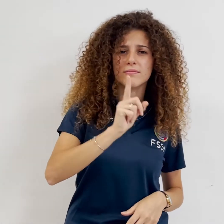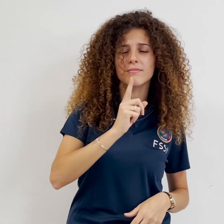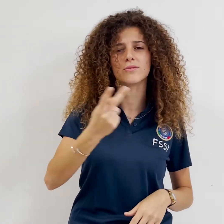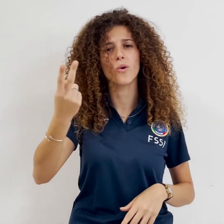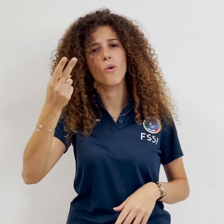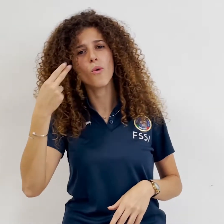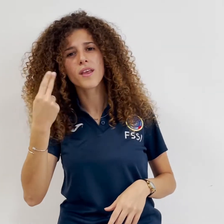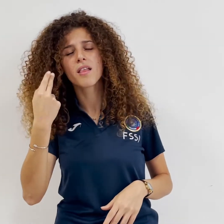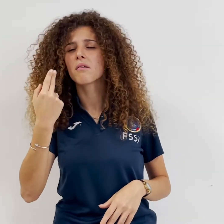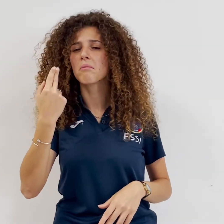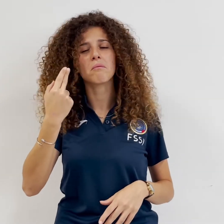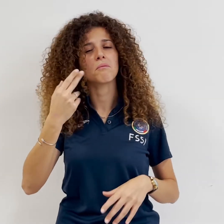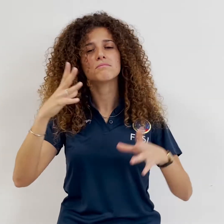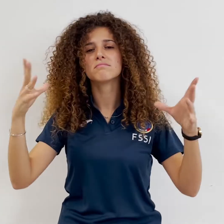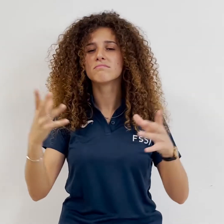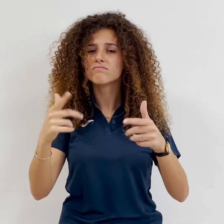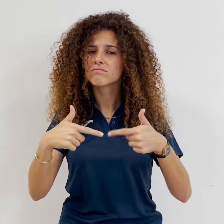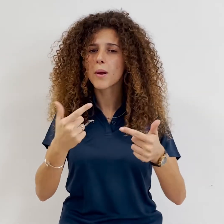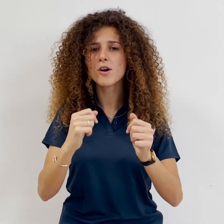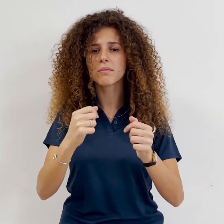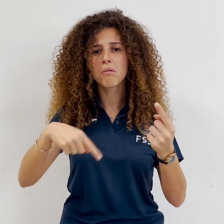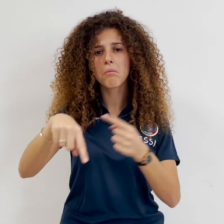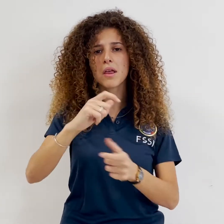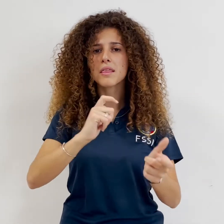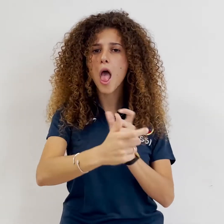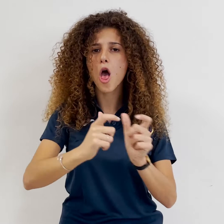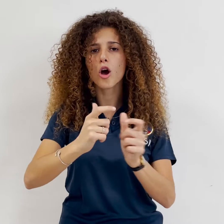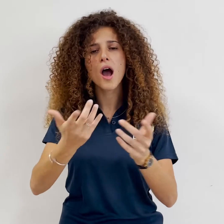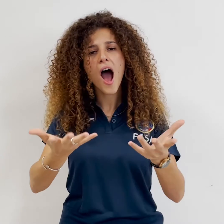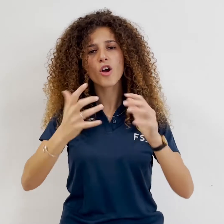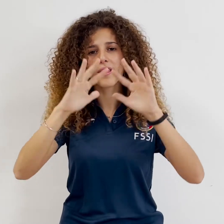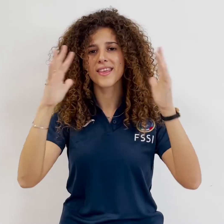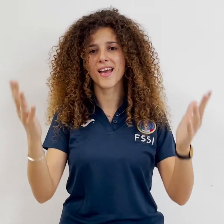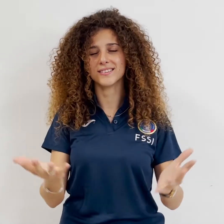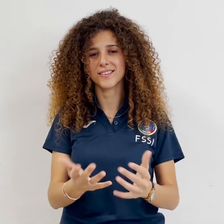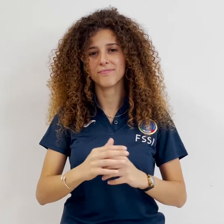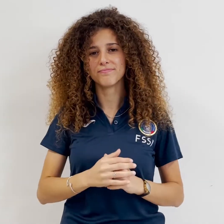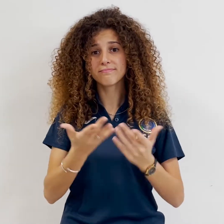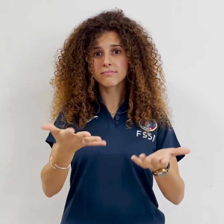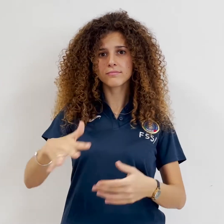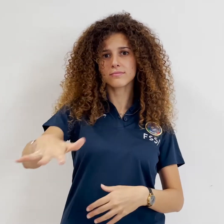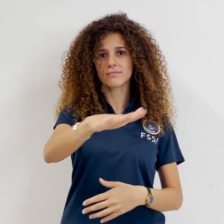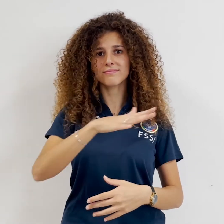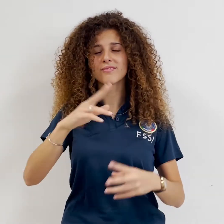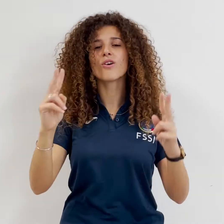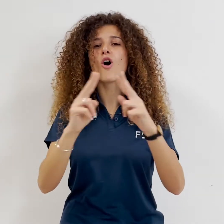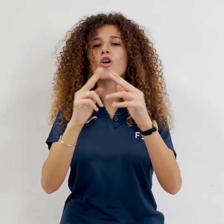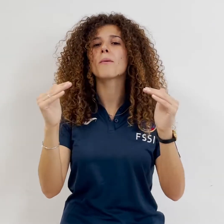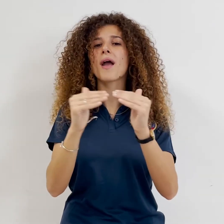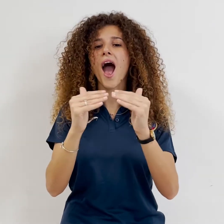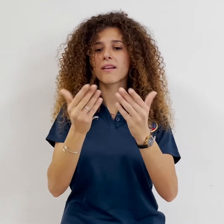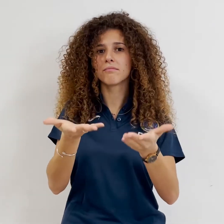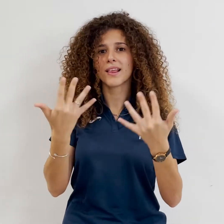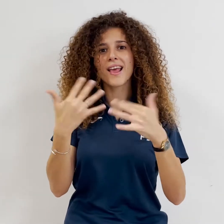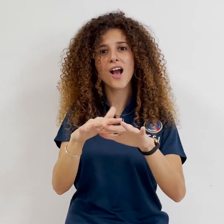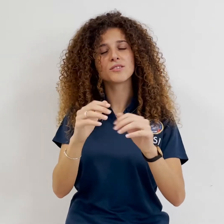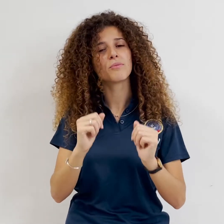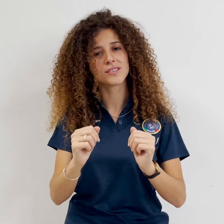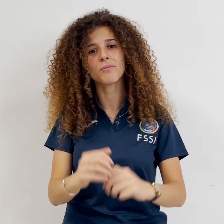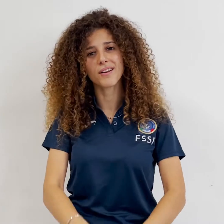e per rappresentare anche tra sordi e udenti uno spazio di incontro 'alla pari’ dove l’integrazione è possibile.